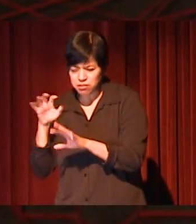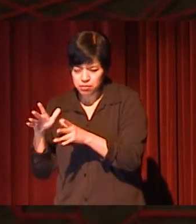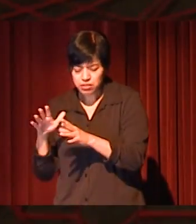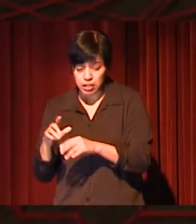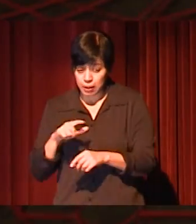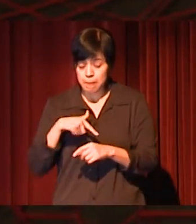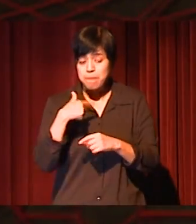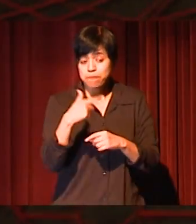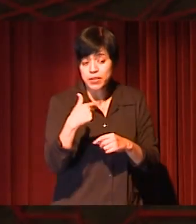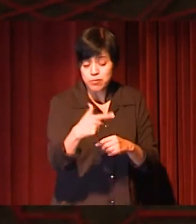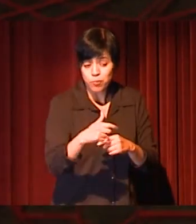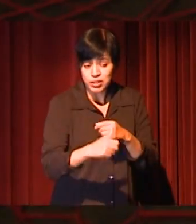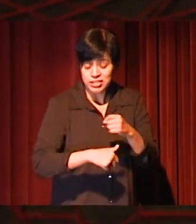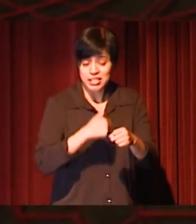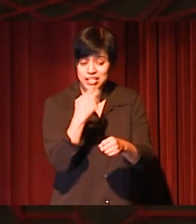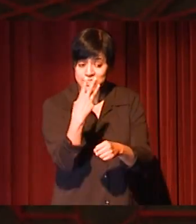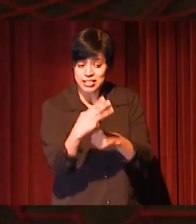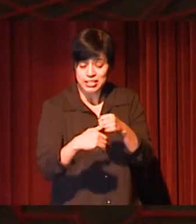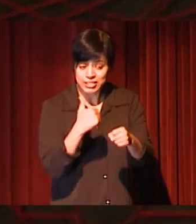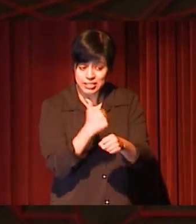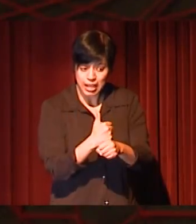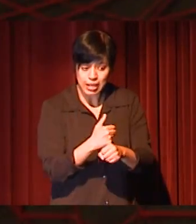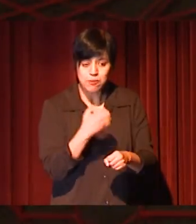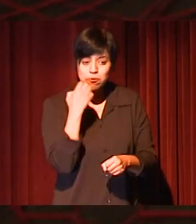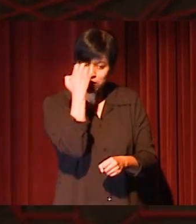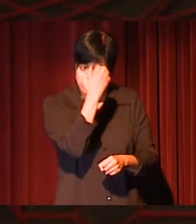les pusieron un examen que se realiza en todo el estado,